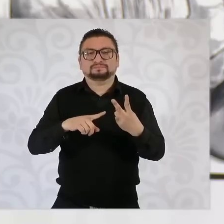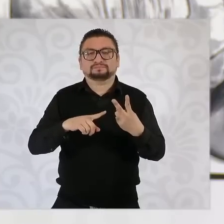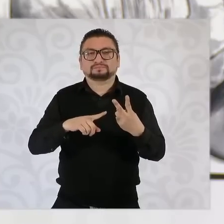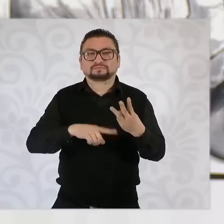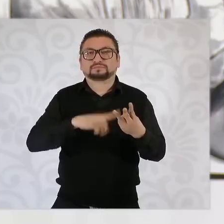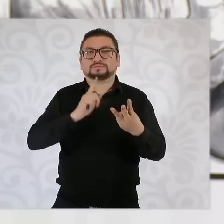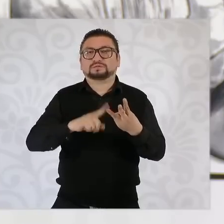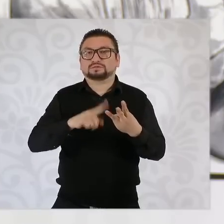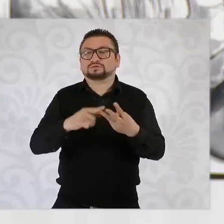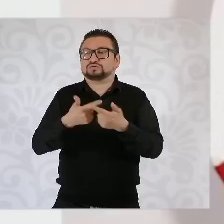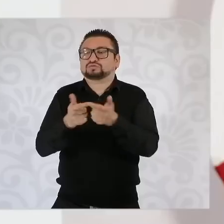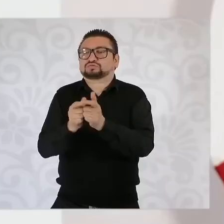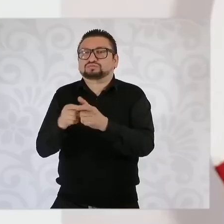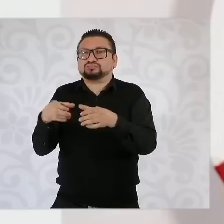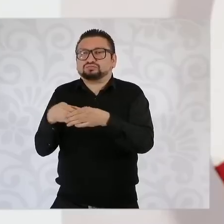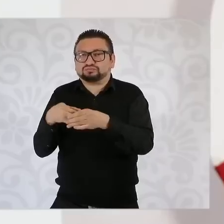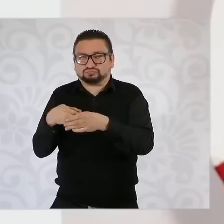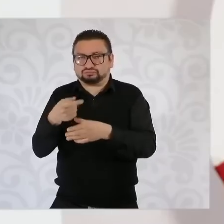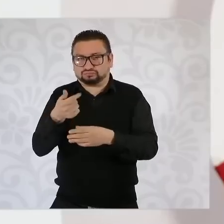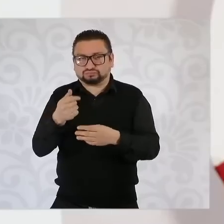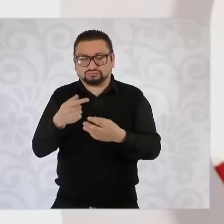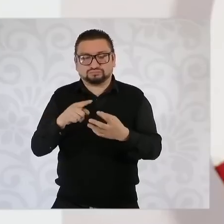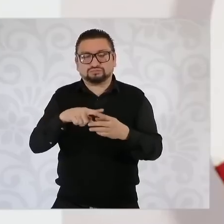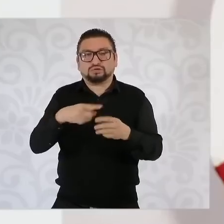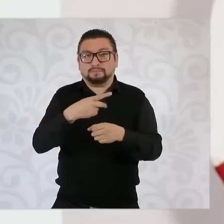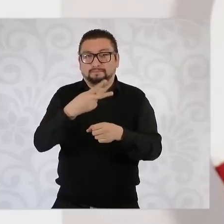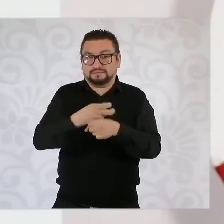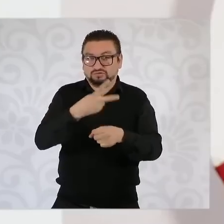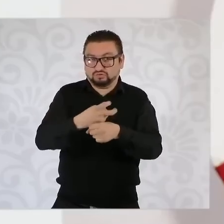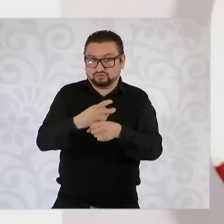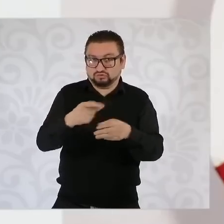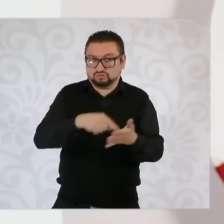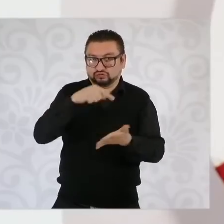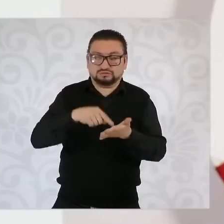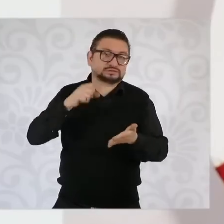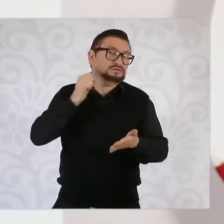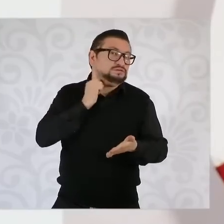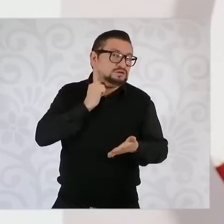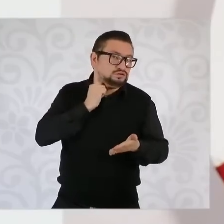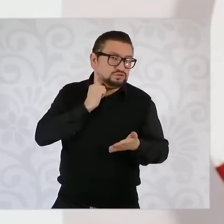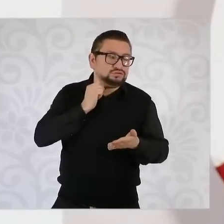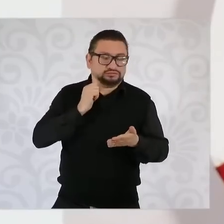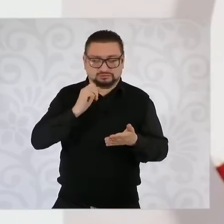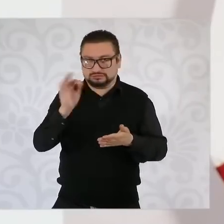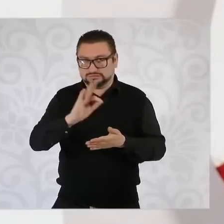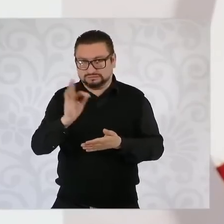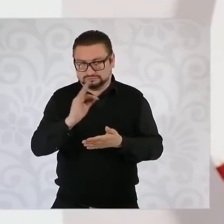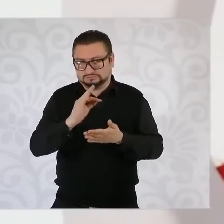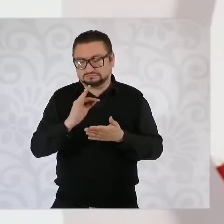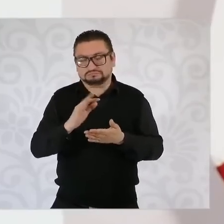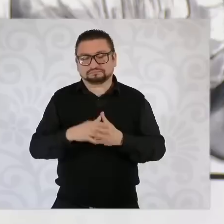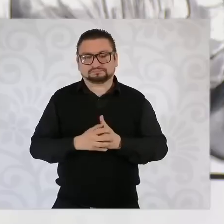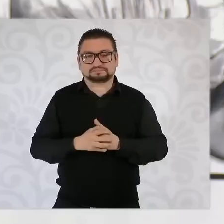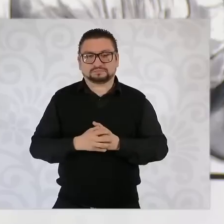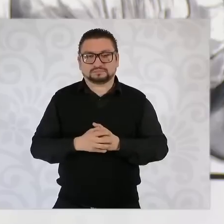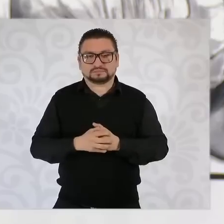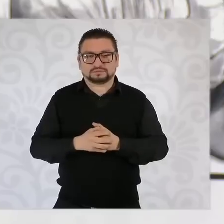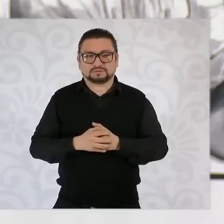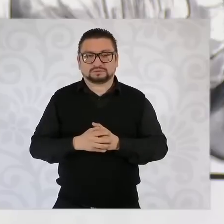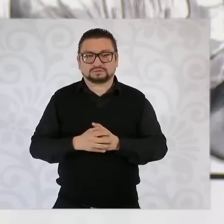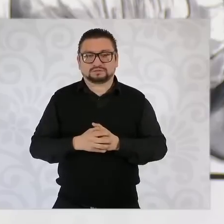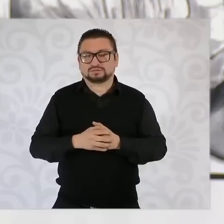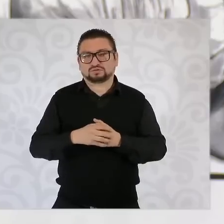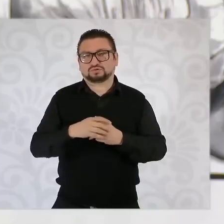minoría o sea si saliste en segundo lugar como senador o senadora es es son dos personas las